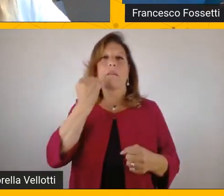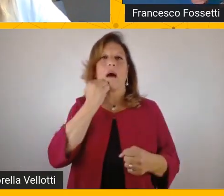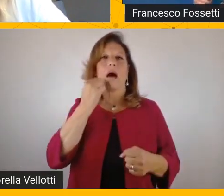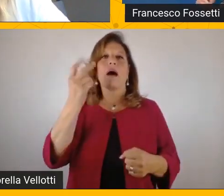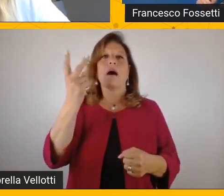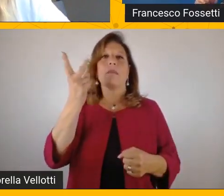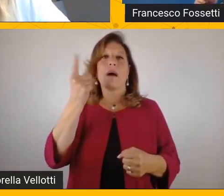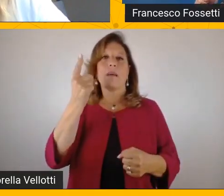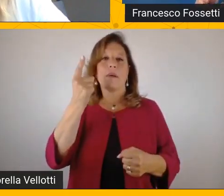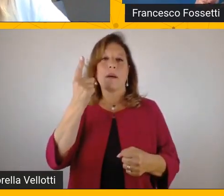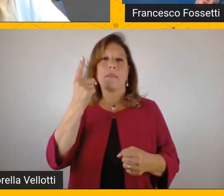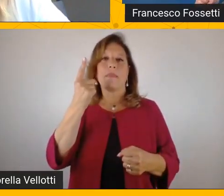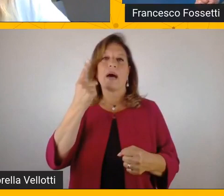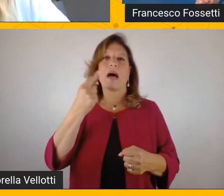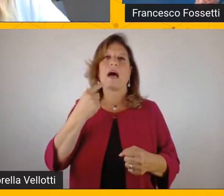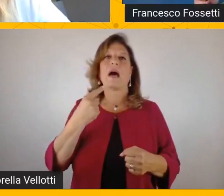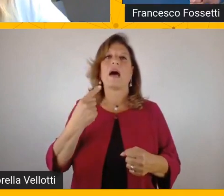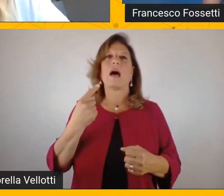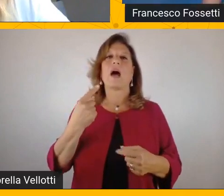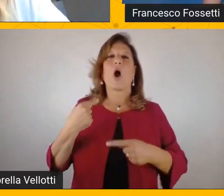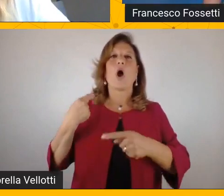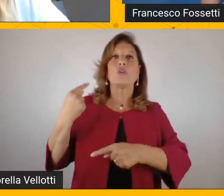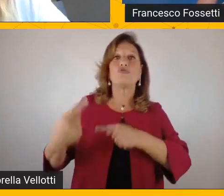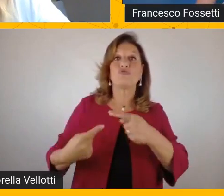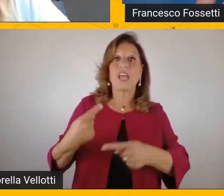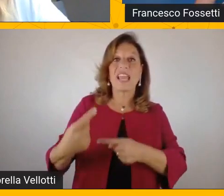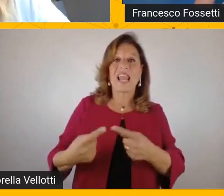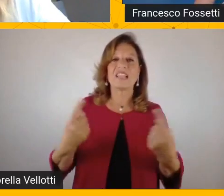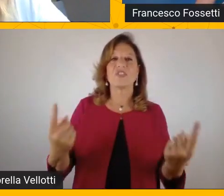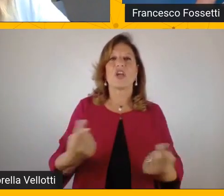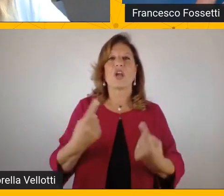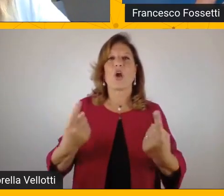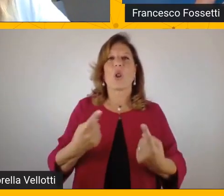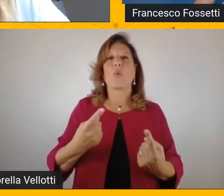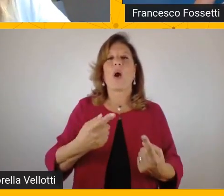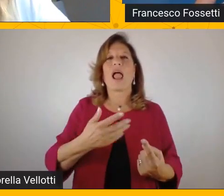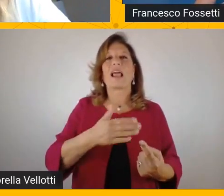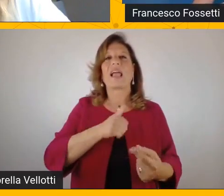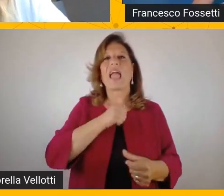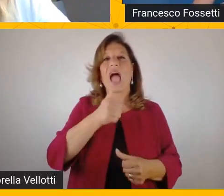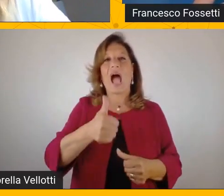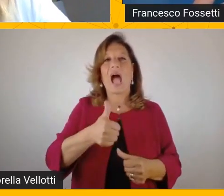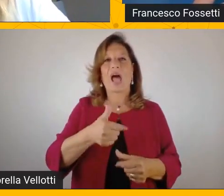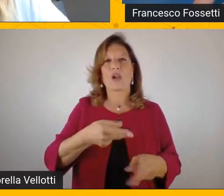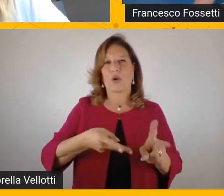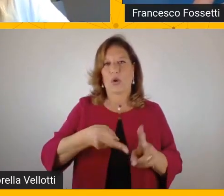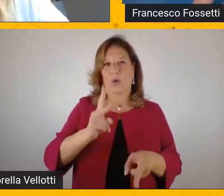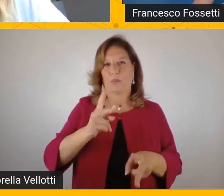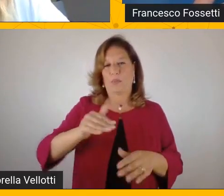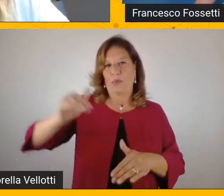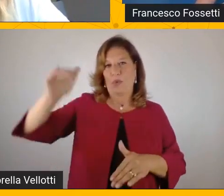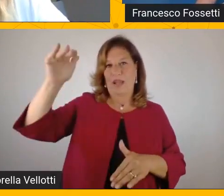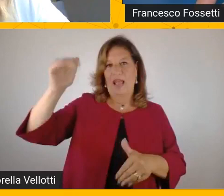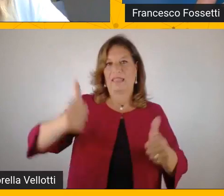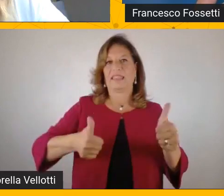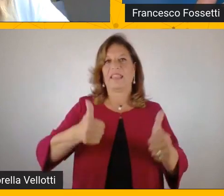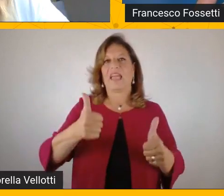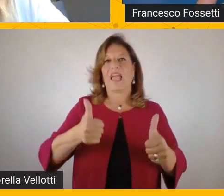genitori ma insomma anche dei dei delle generazioni eh con qualche anno in più sulle